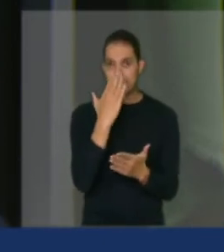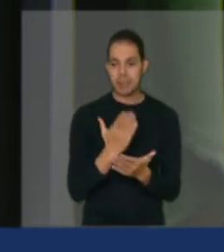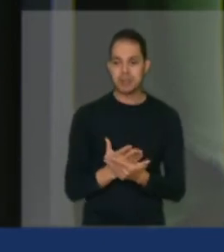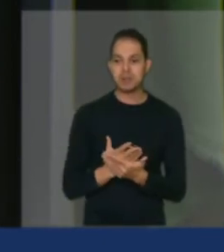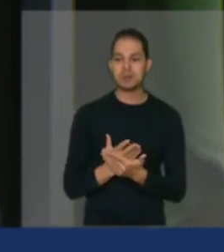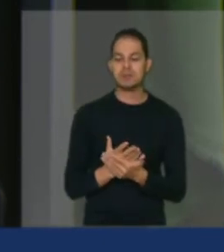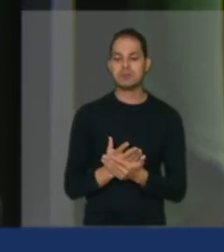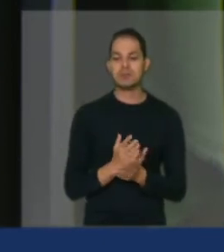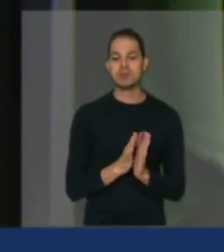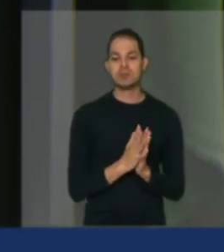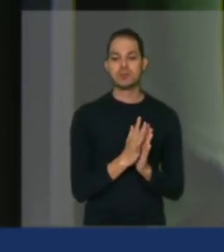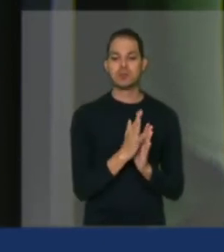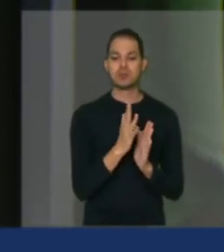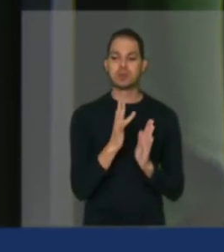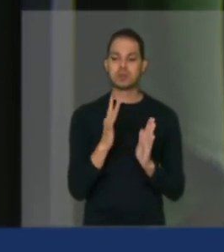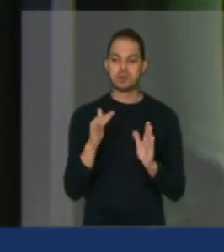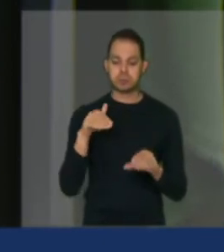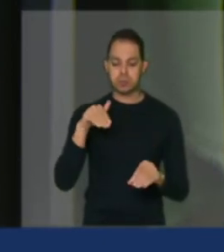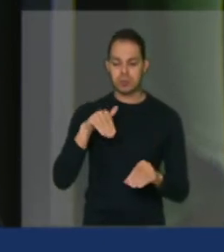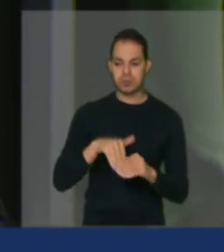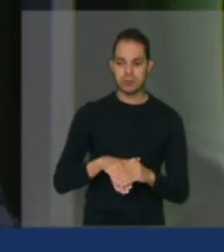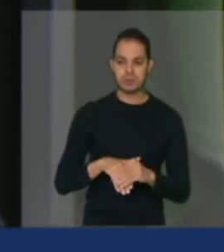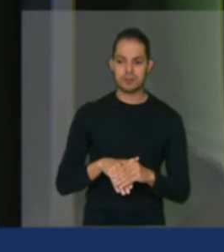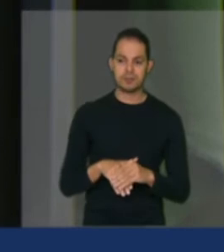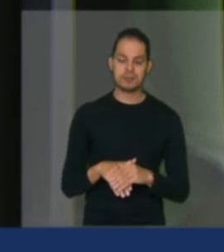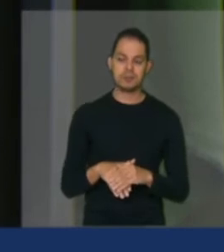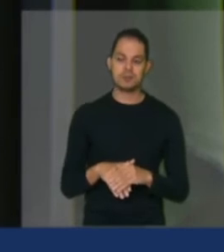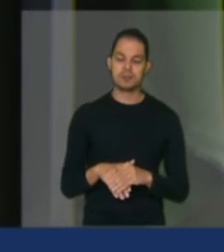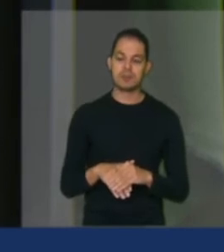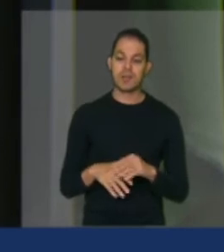QUE O PROCESSO ELEITORAL É PARTE SUBSTANCIAL DO PROCESSO DEMOCRÁTICO. E QUE NÓS, NO